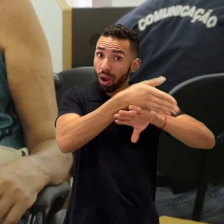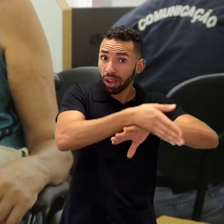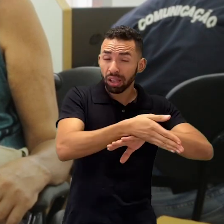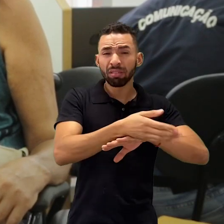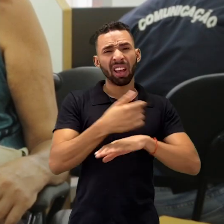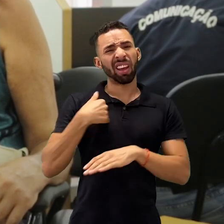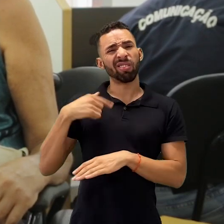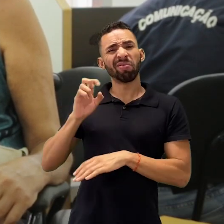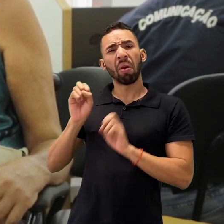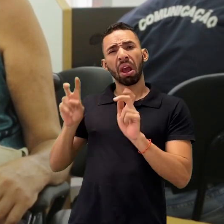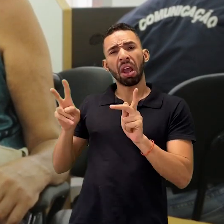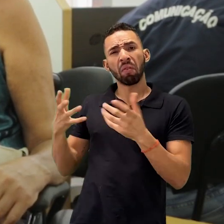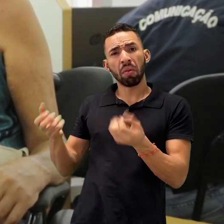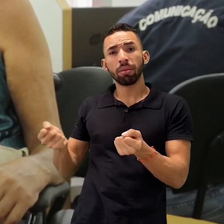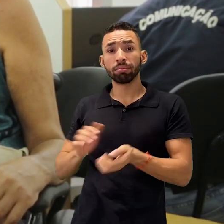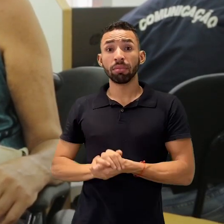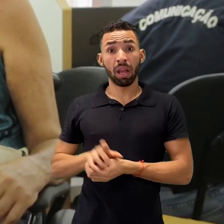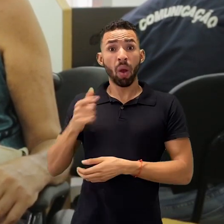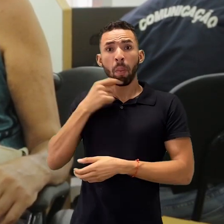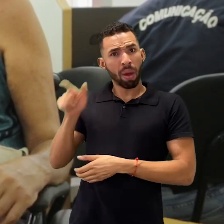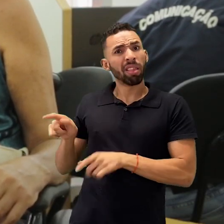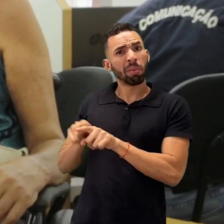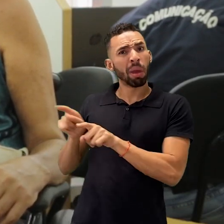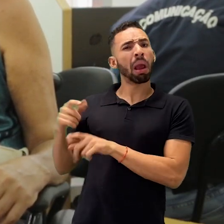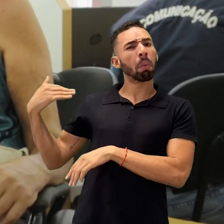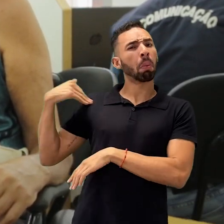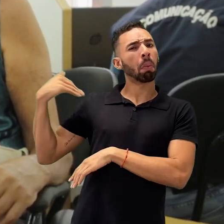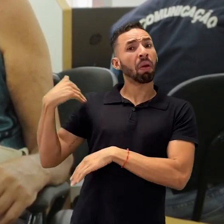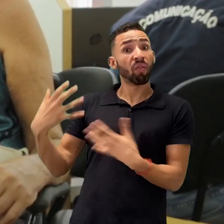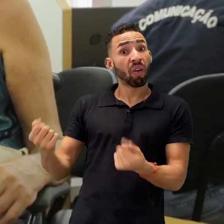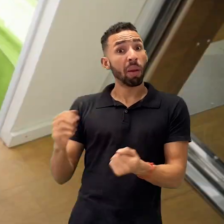Ai eu disse: então a gente vai! E aí, ele ficou o tempo todo falando: “vamos amor, vamos amor”.